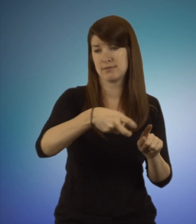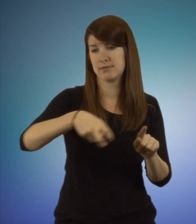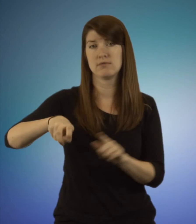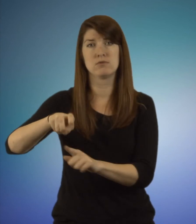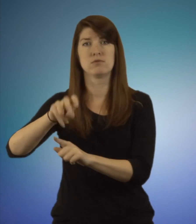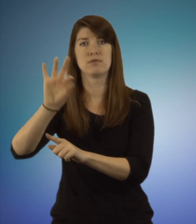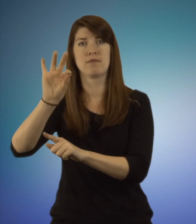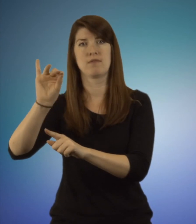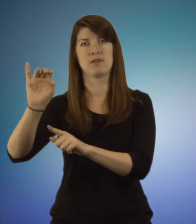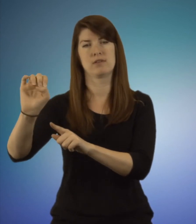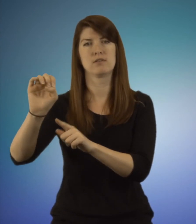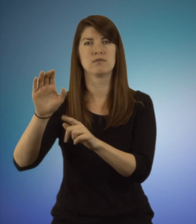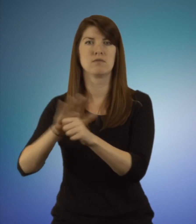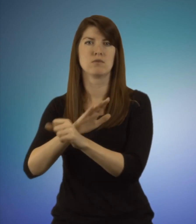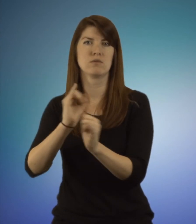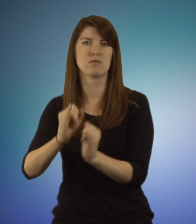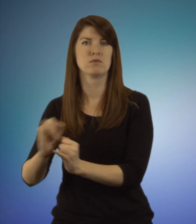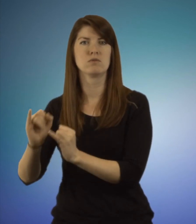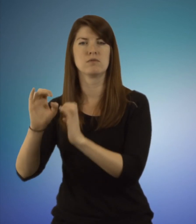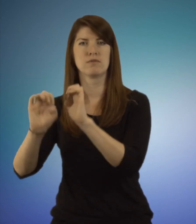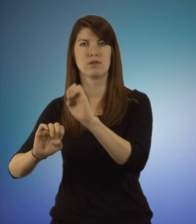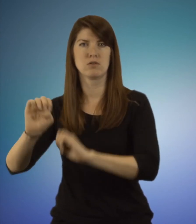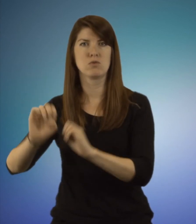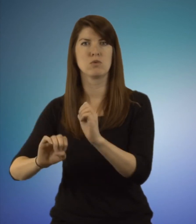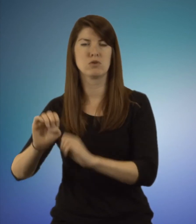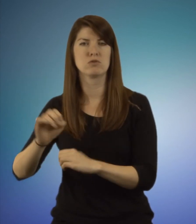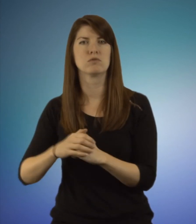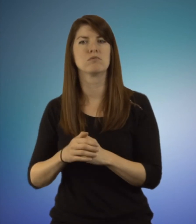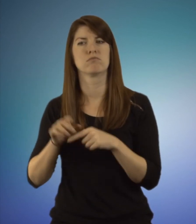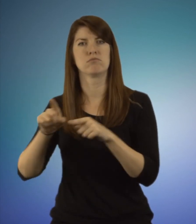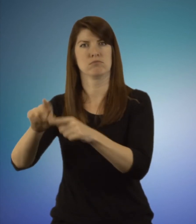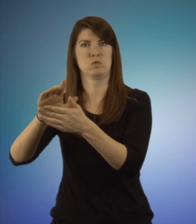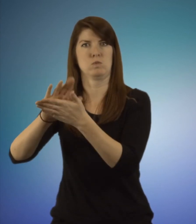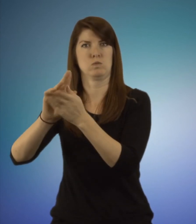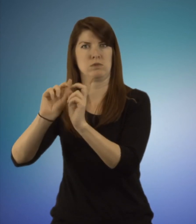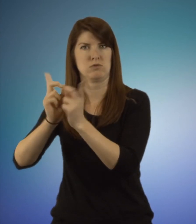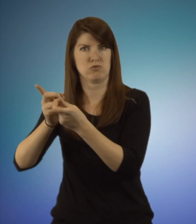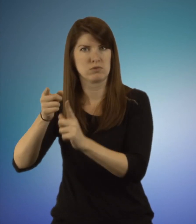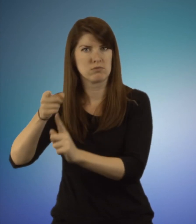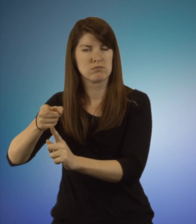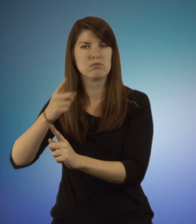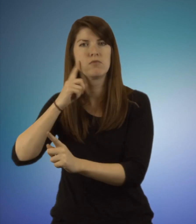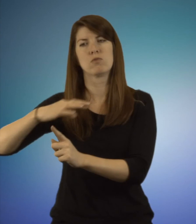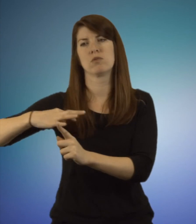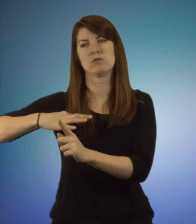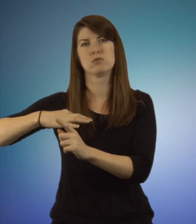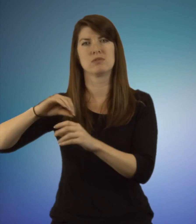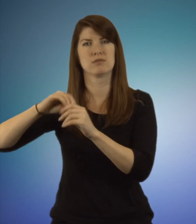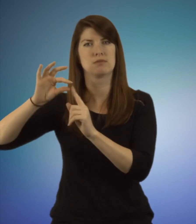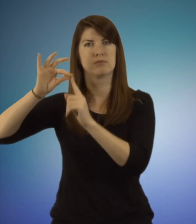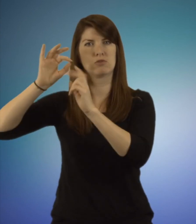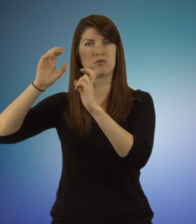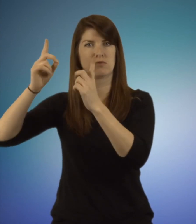produce a través del distrito escolar, para la elegibilidad de los servicios de educación especial.